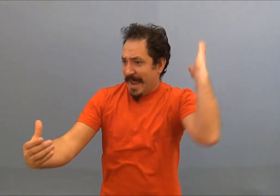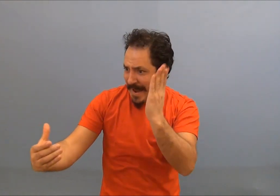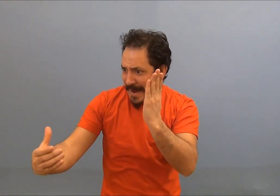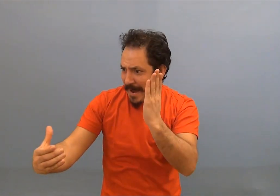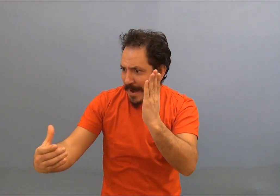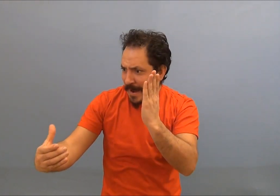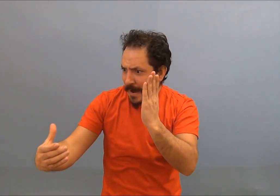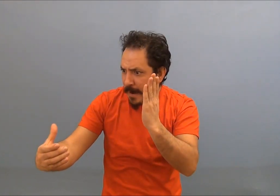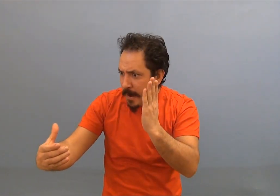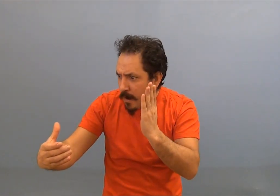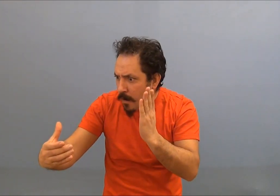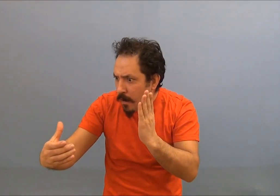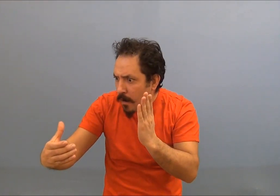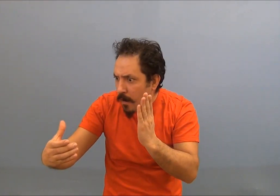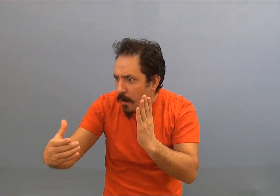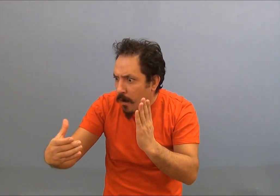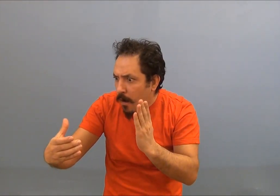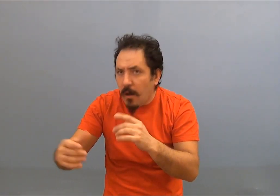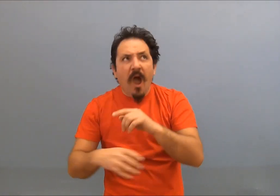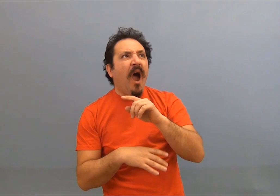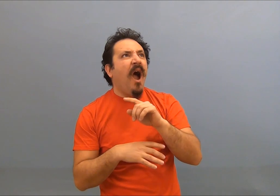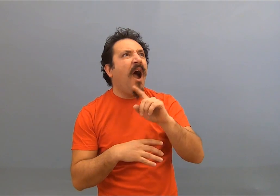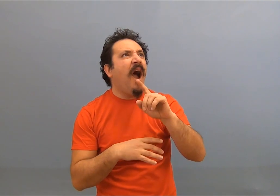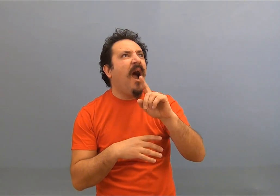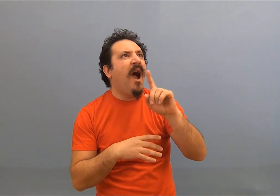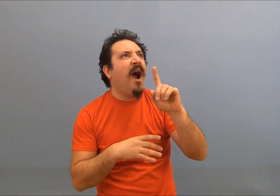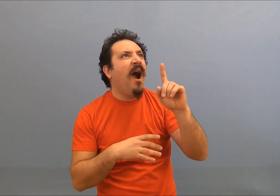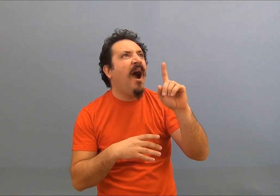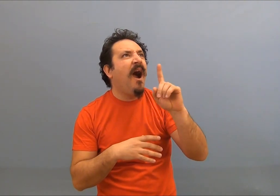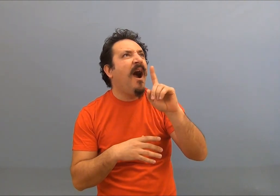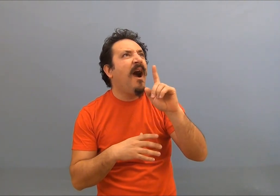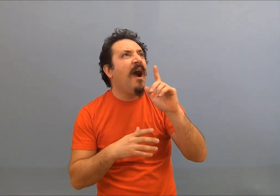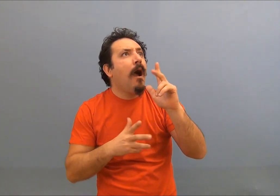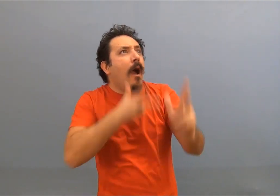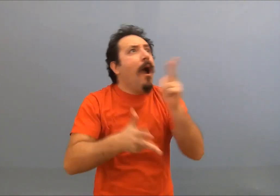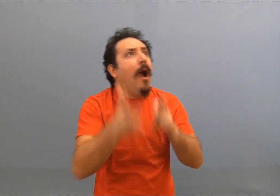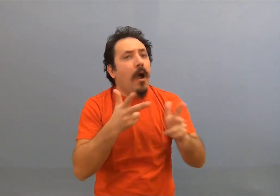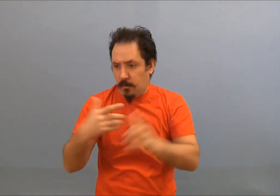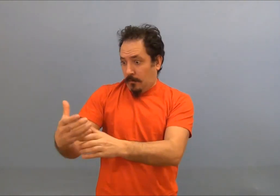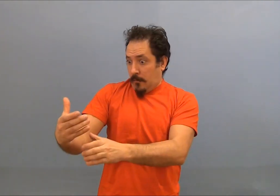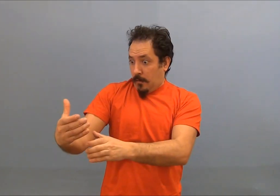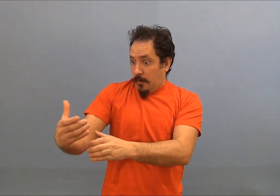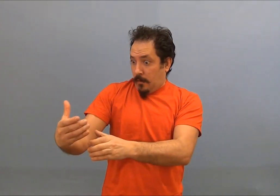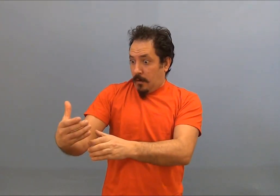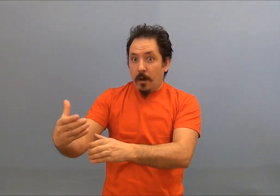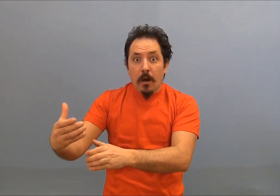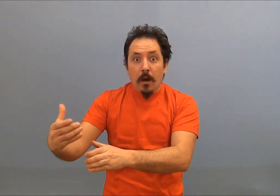per lasciare andare la prima asciata, rimase col braccio sospeso in aria, perché sentí una vocina sottile sottile, che disse raccomandandosi: